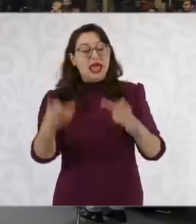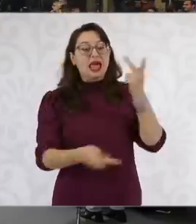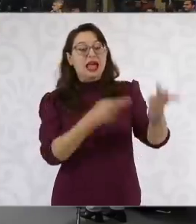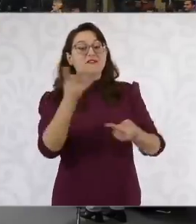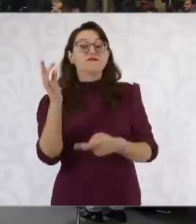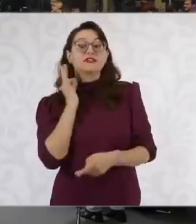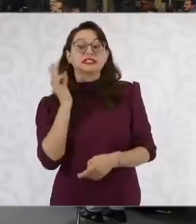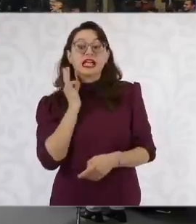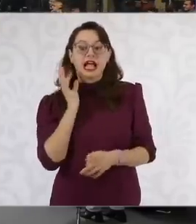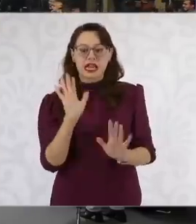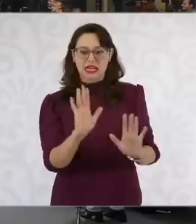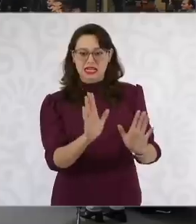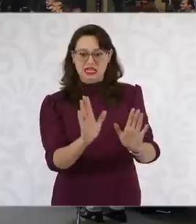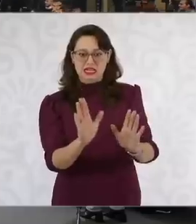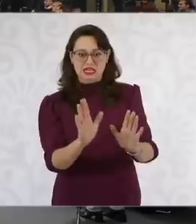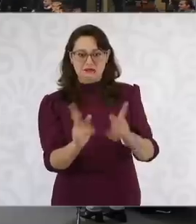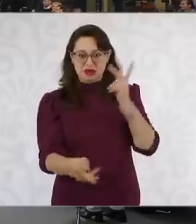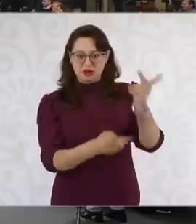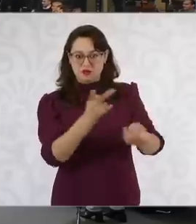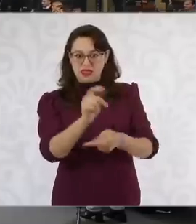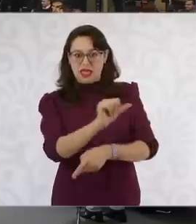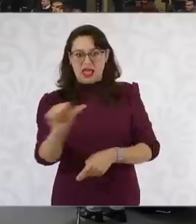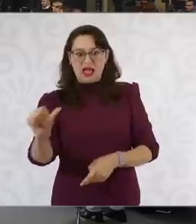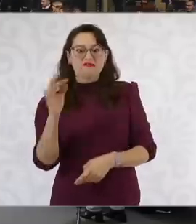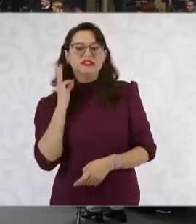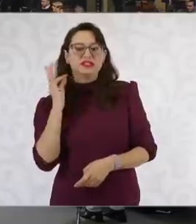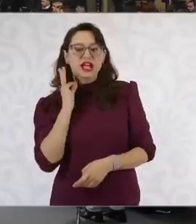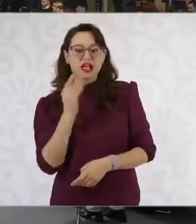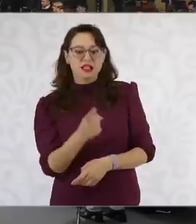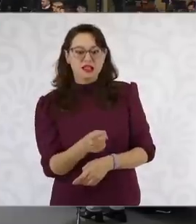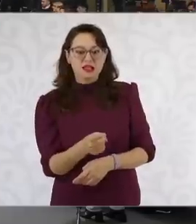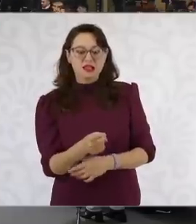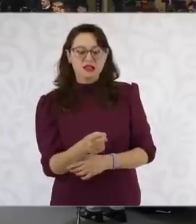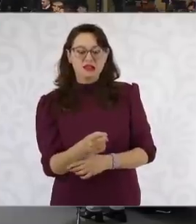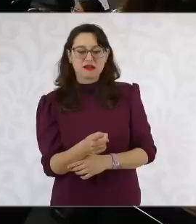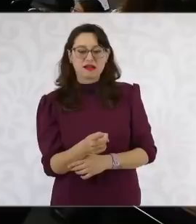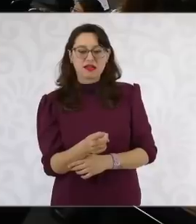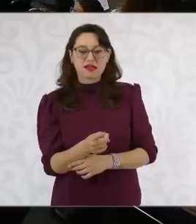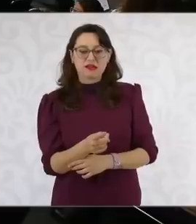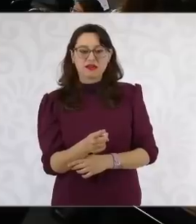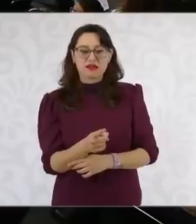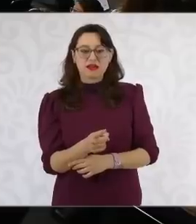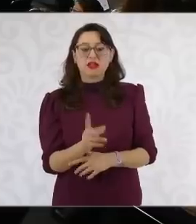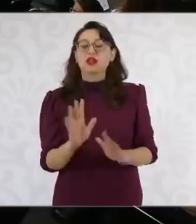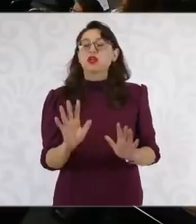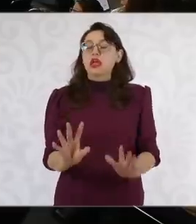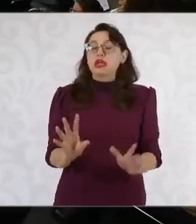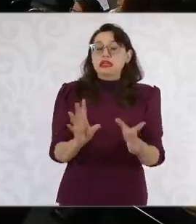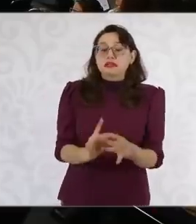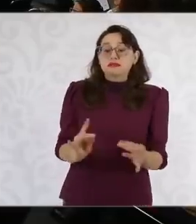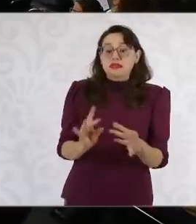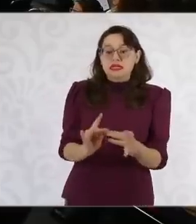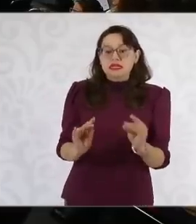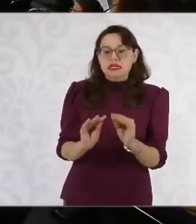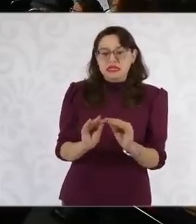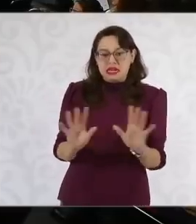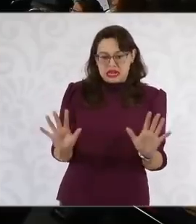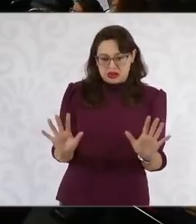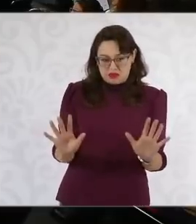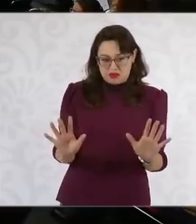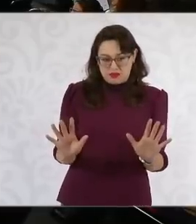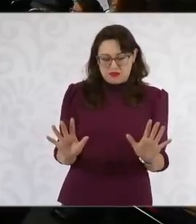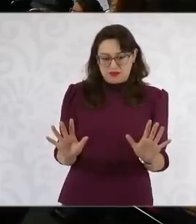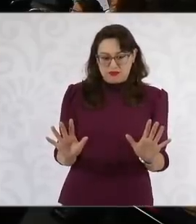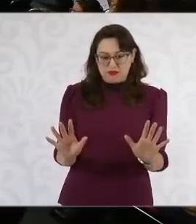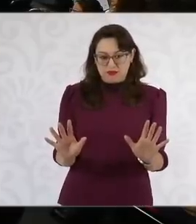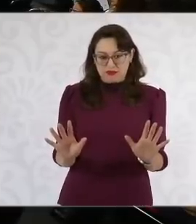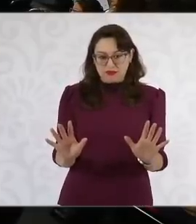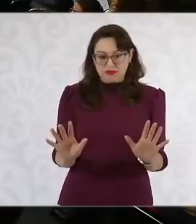adelante solo Hacer una aclaración no no le veo sentido creo que coincidimos aquí